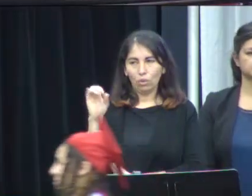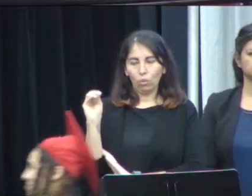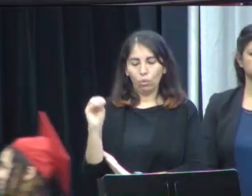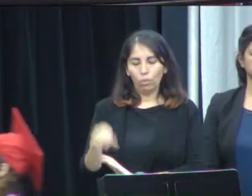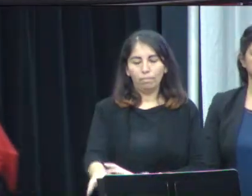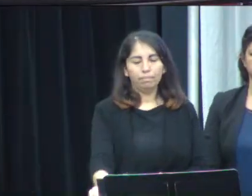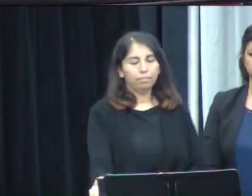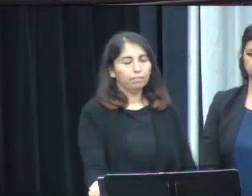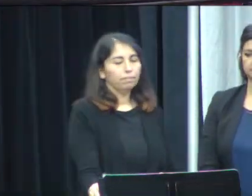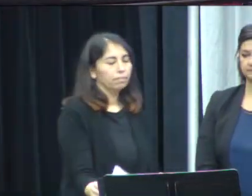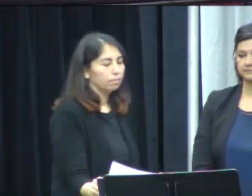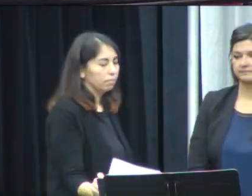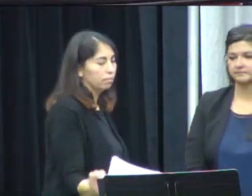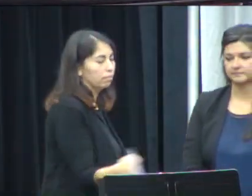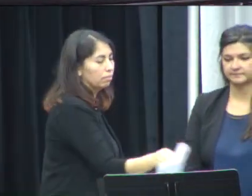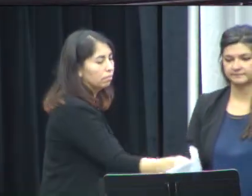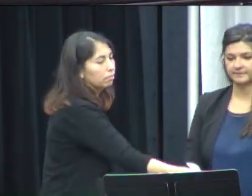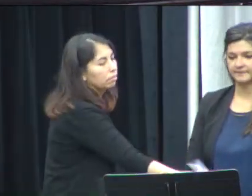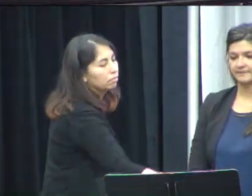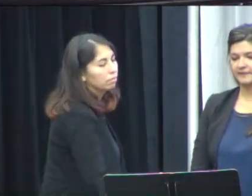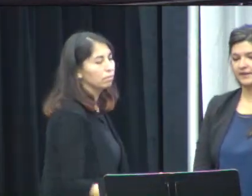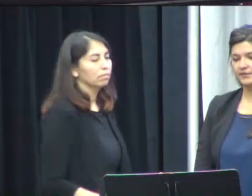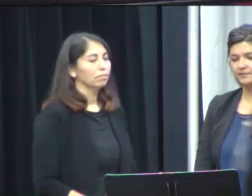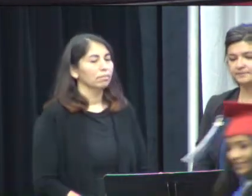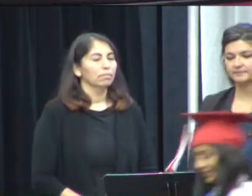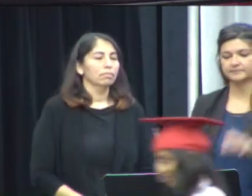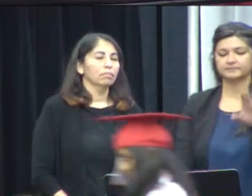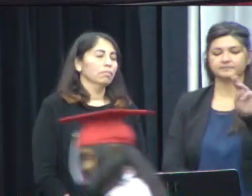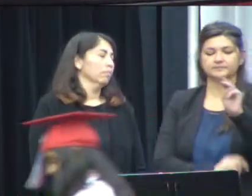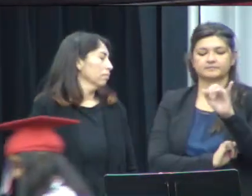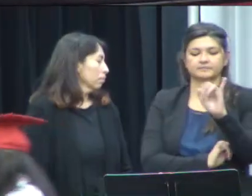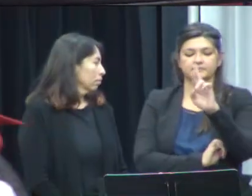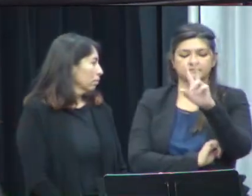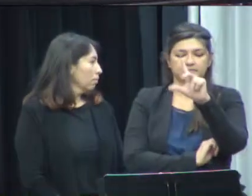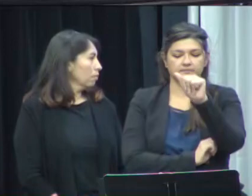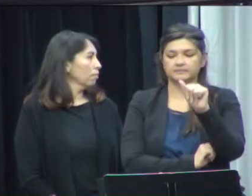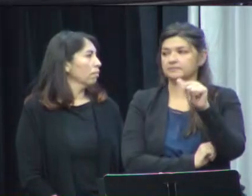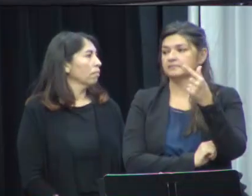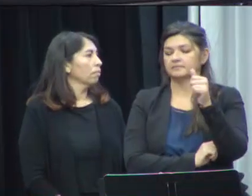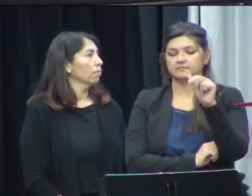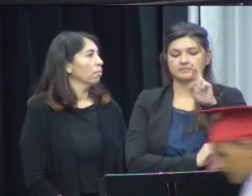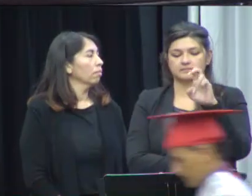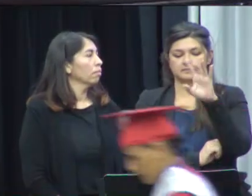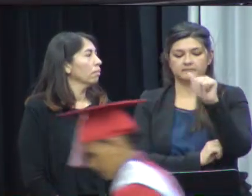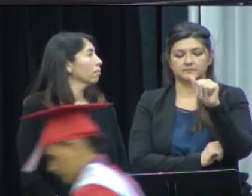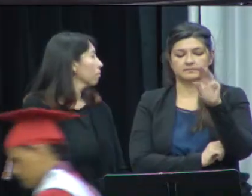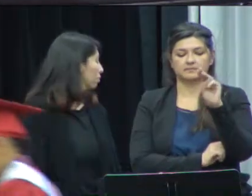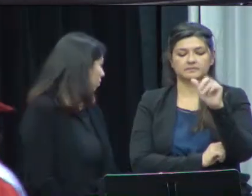(audience applauds) Miranda Garcia Marin. (audience applauds)